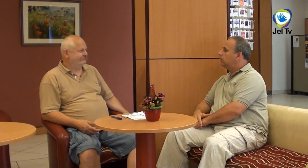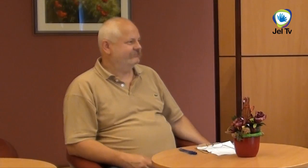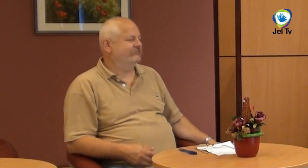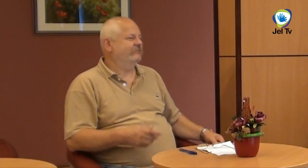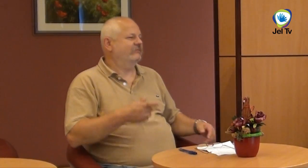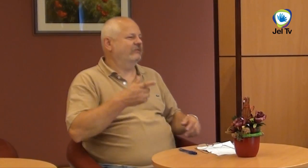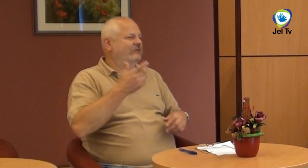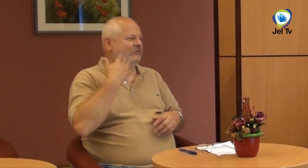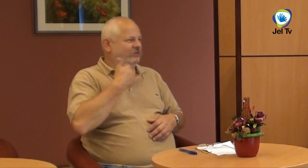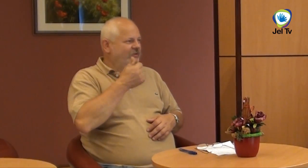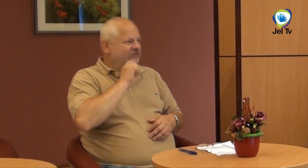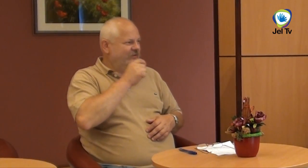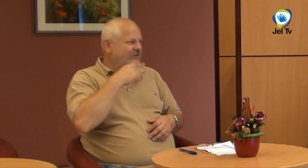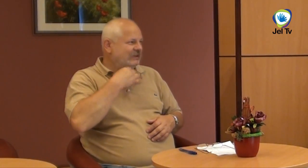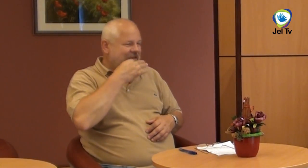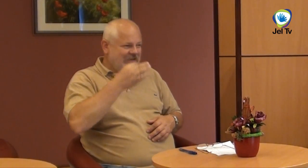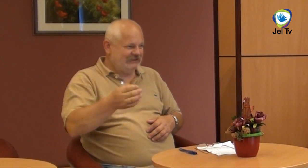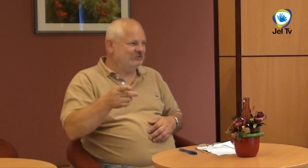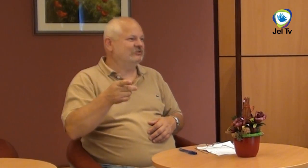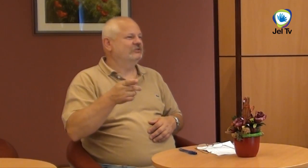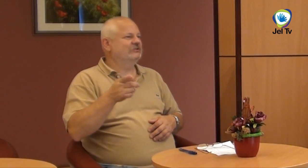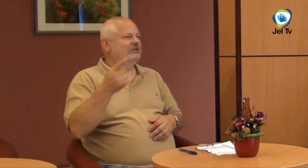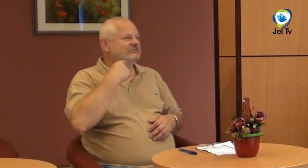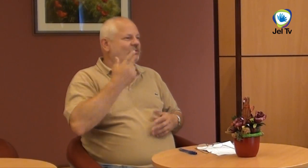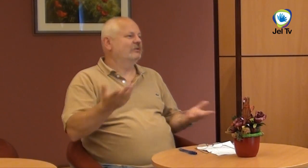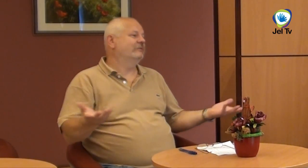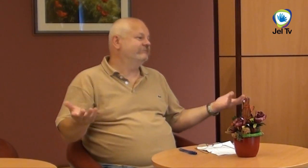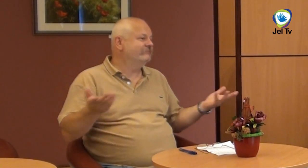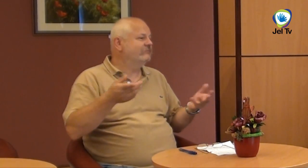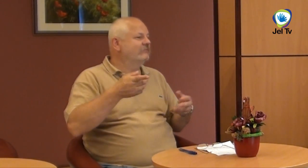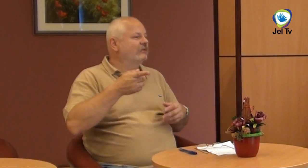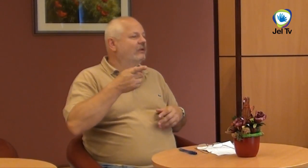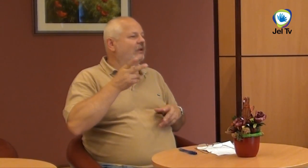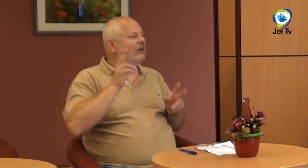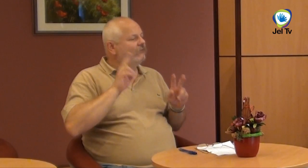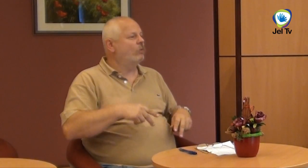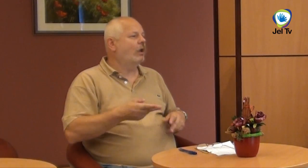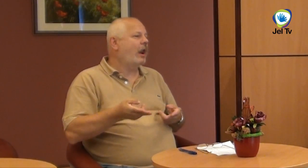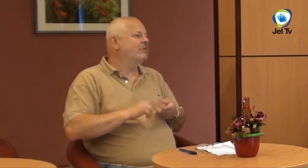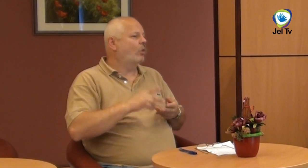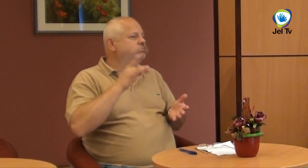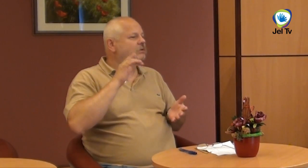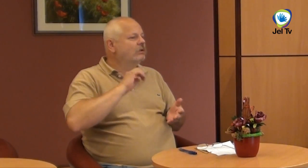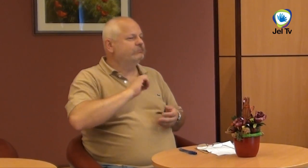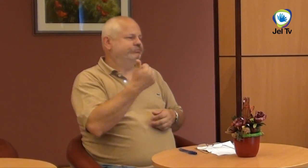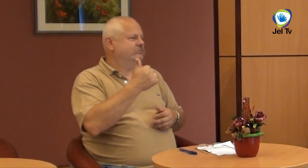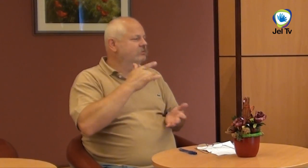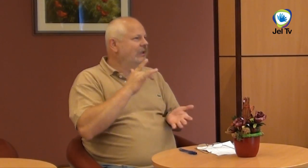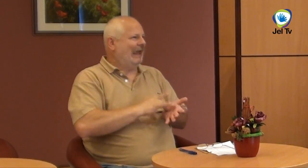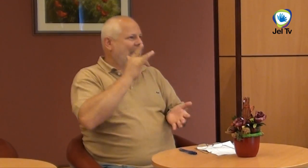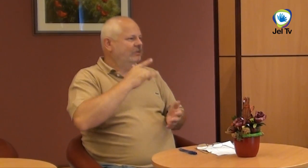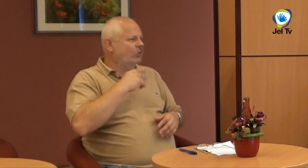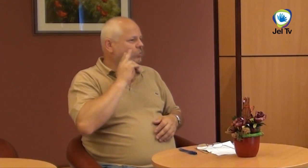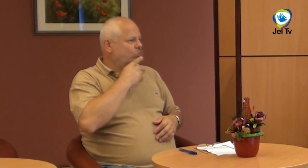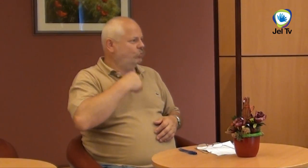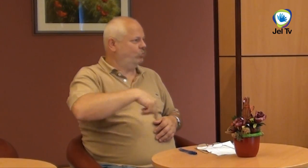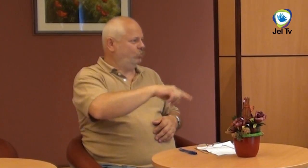Erről volt kérdésünk az interjún. Azt mondta, hát... Nem tudnak választ adni. Valóban a fogyatékosok közül a hallássérülteket érinti legjobban,